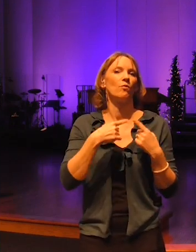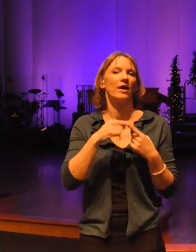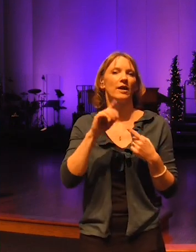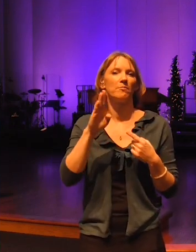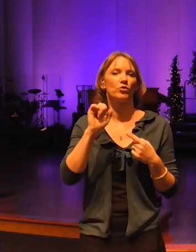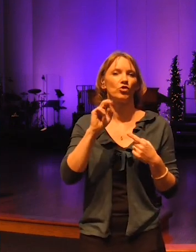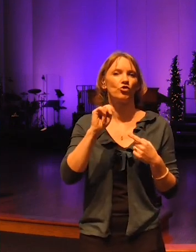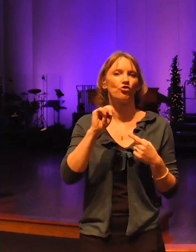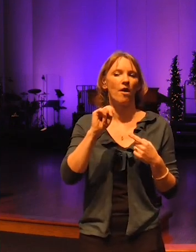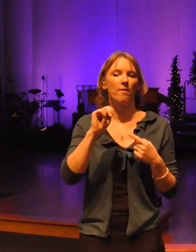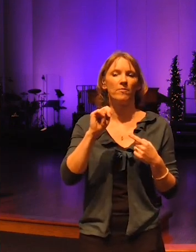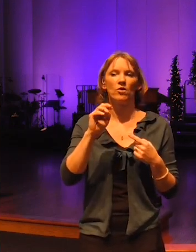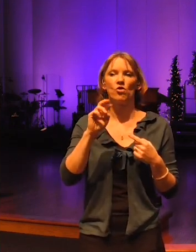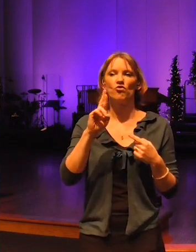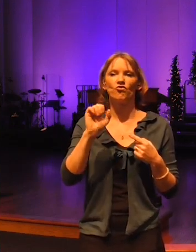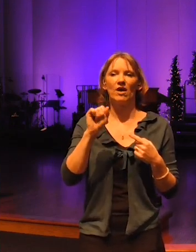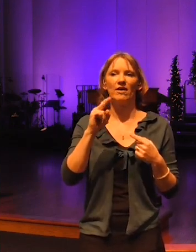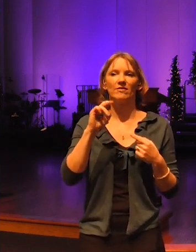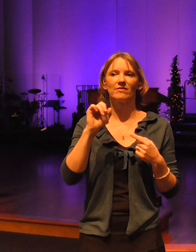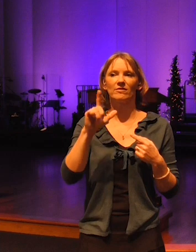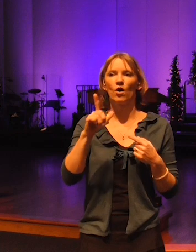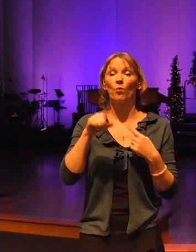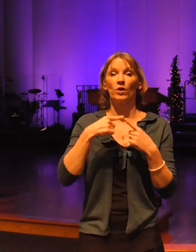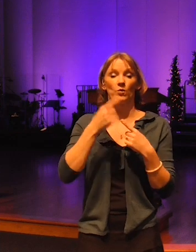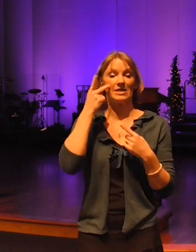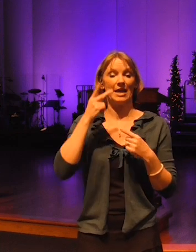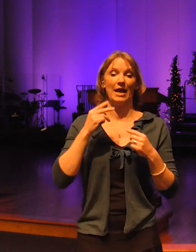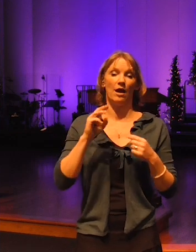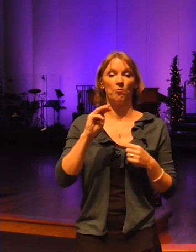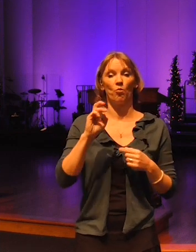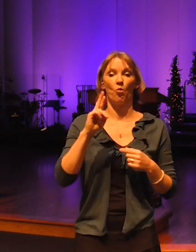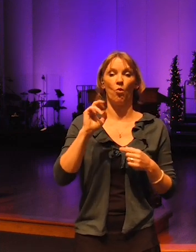progreso moral teniendo lugar en el mundo que eres Seguro que hay un religioso allí con un cartel que dice "